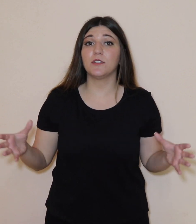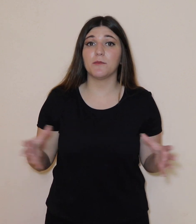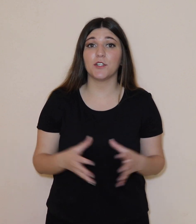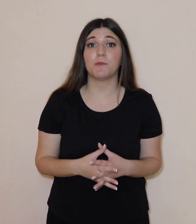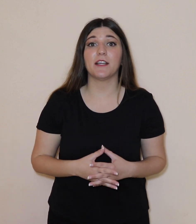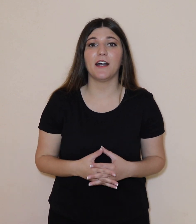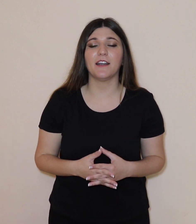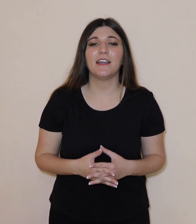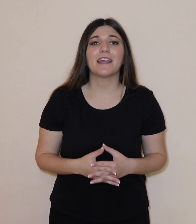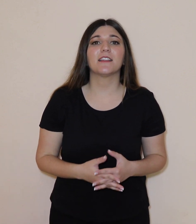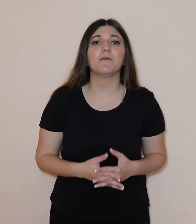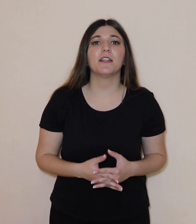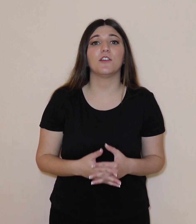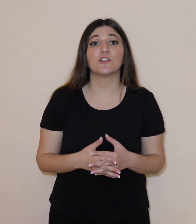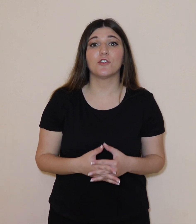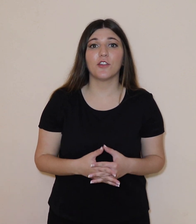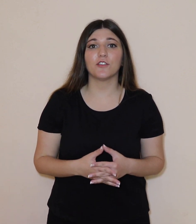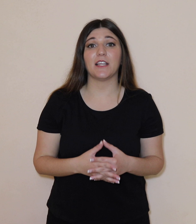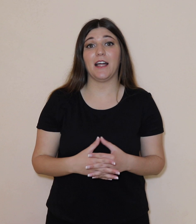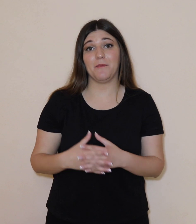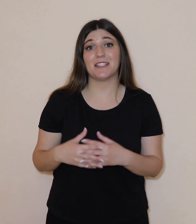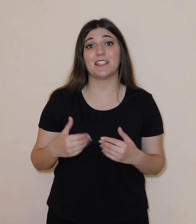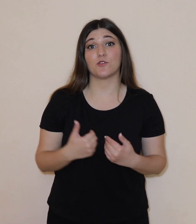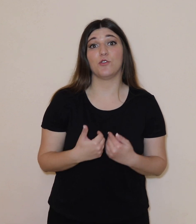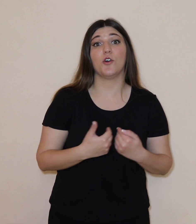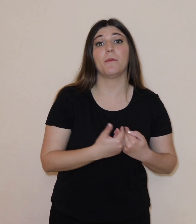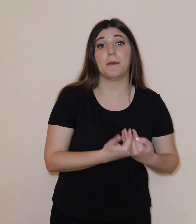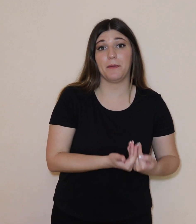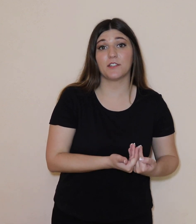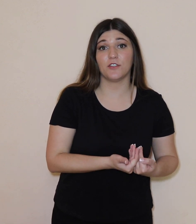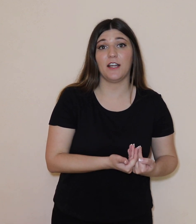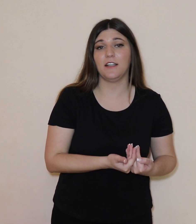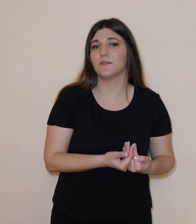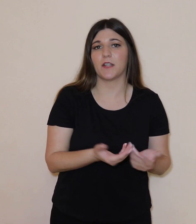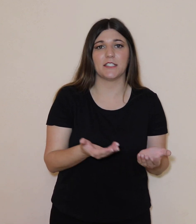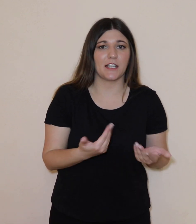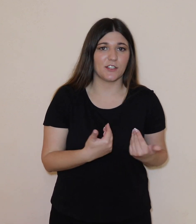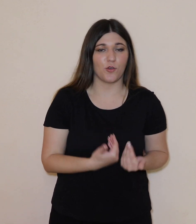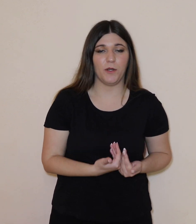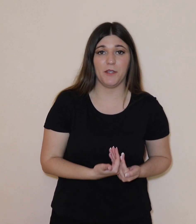último a explicar que también los sordos además de su nombre personal en este caso como el mío